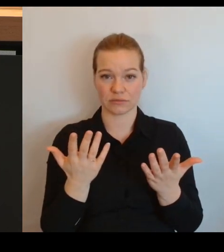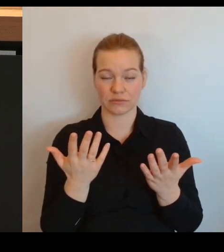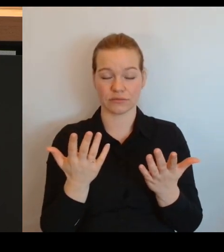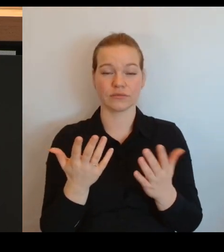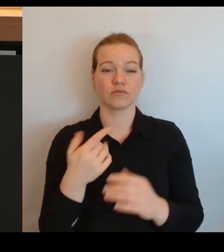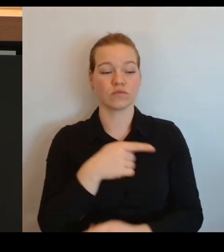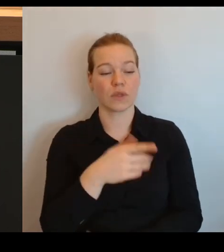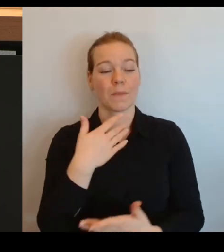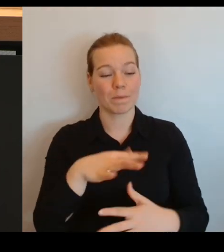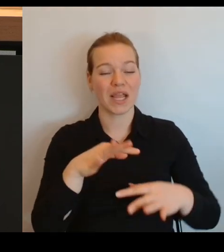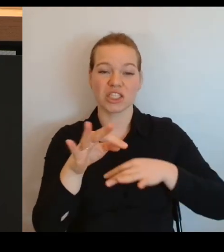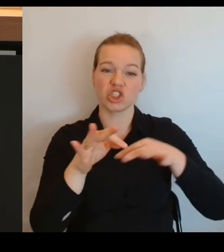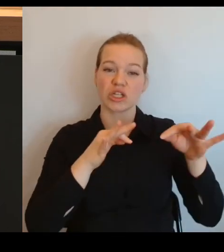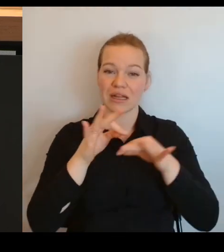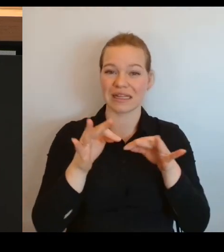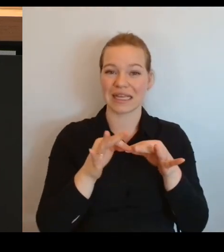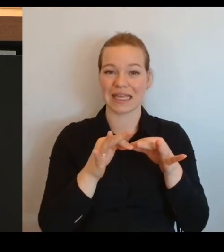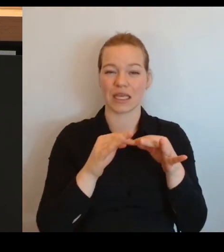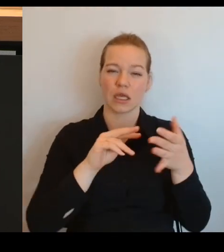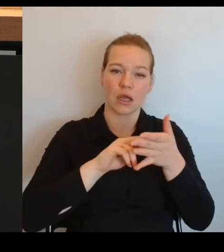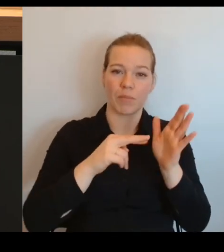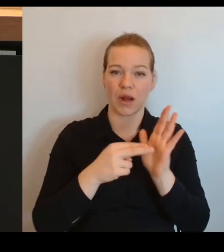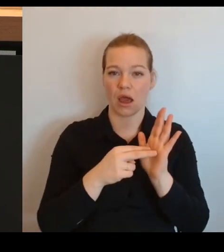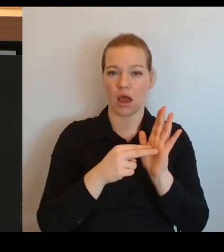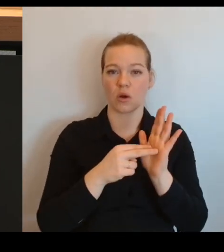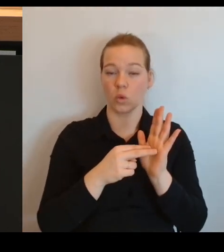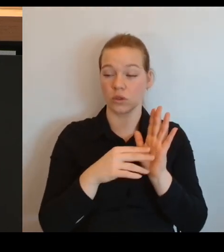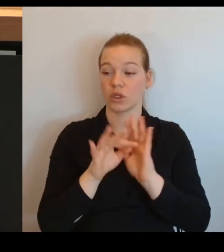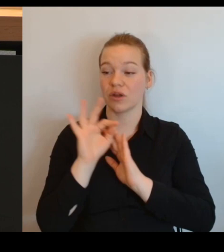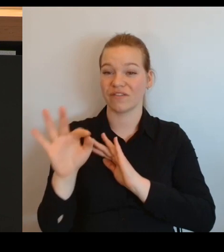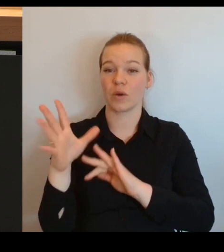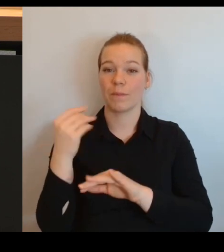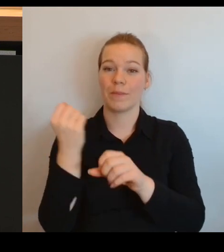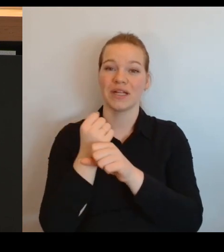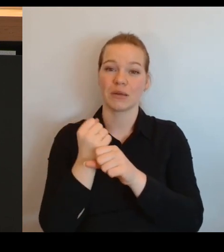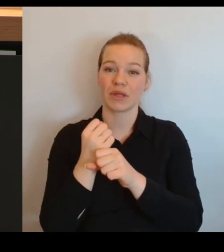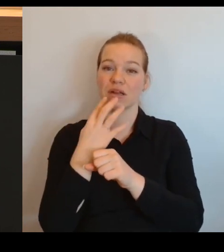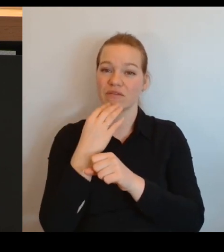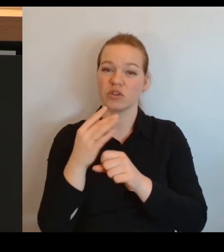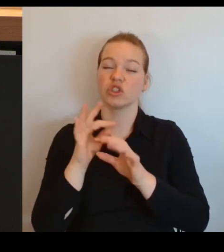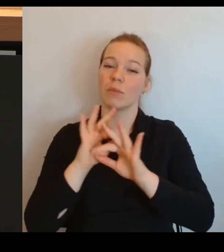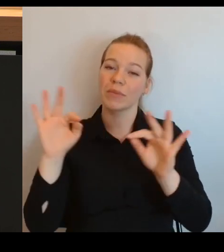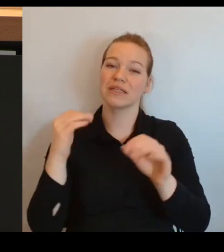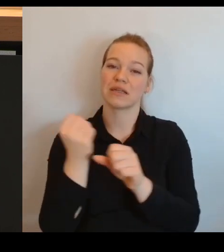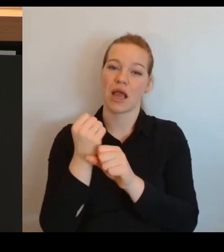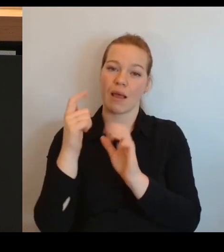machen, deutlich bessere Arbeitsbedingungen. Das ist unsere Erwartungshaltung an die BVG und an den Vorstand. Und ehrlicherweise ich bin da